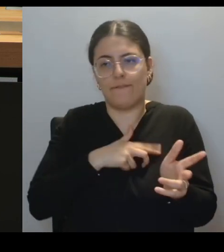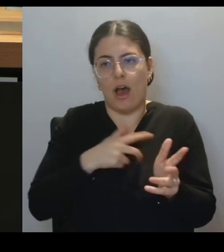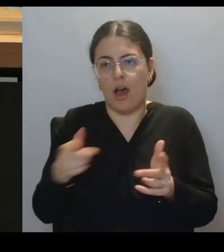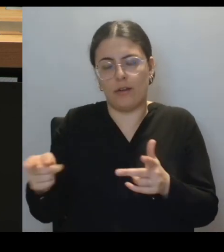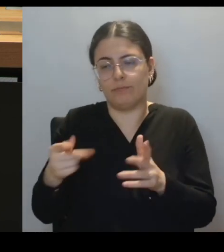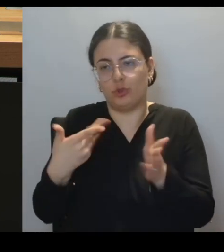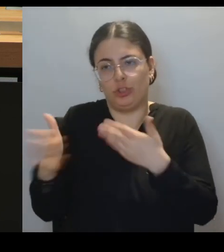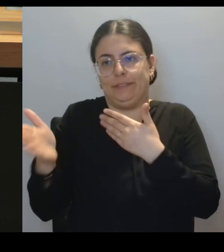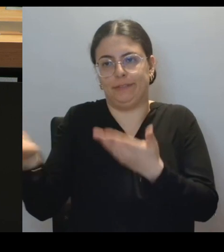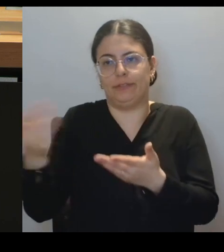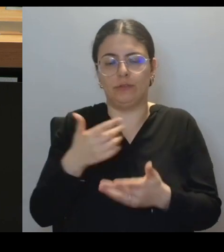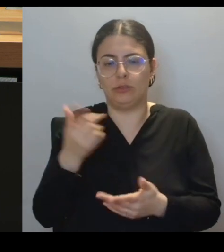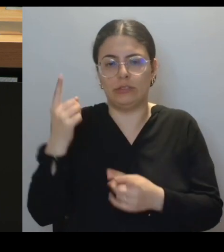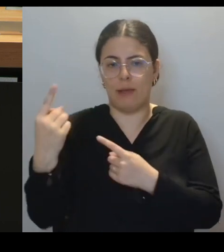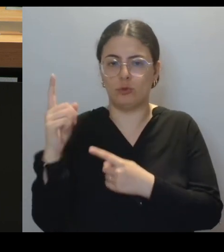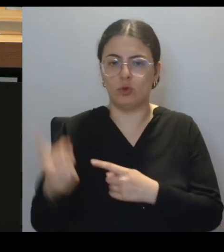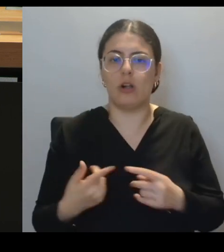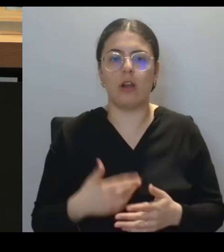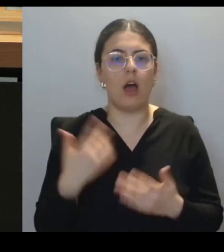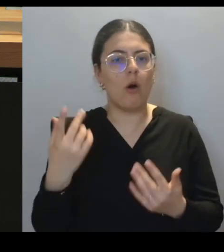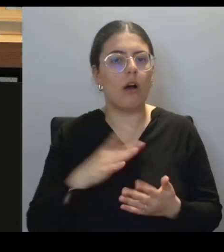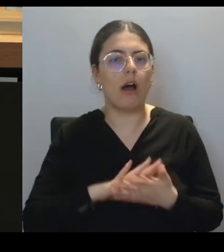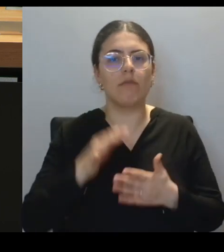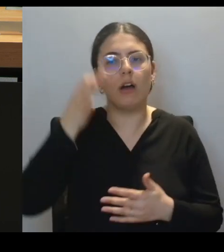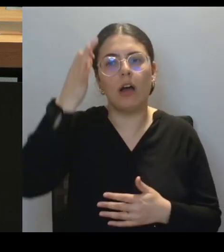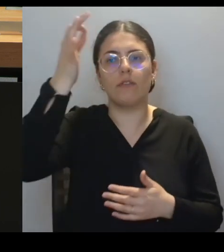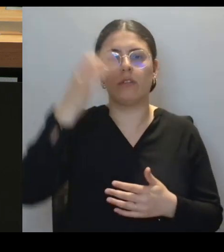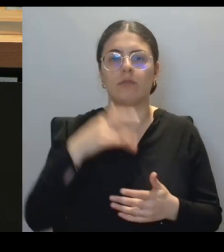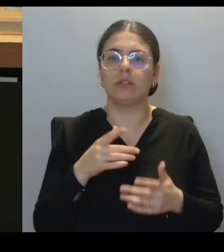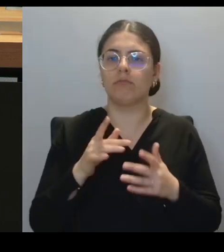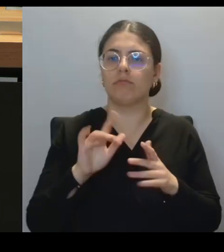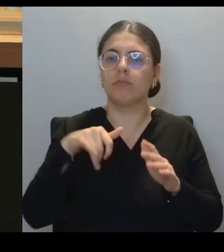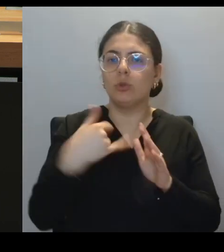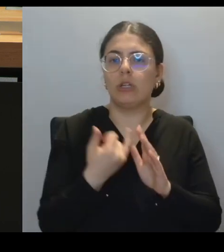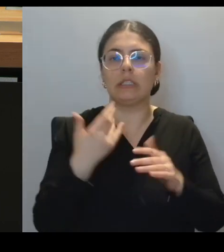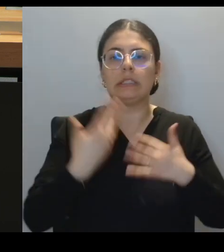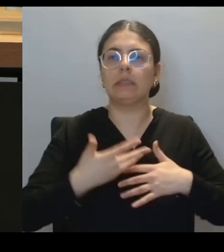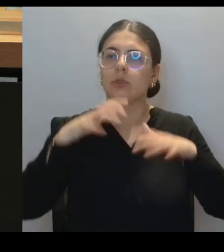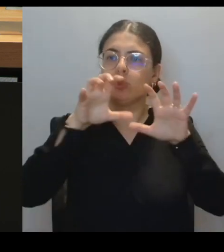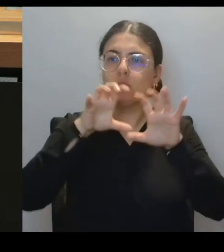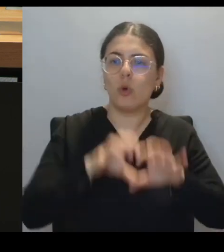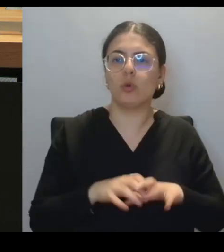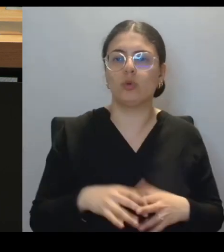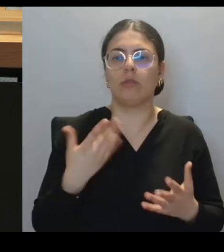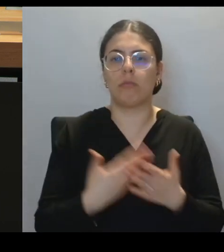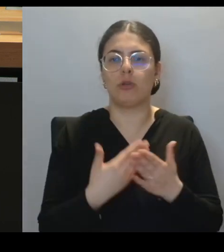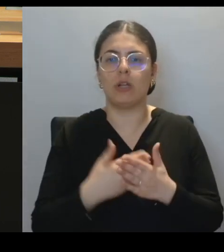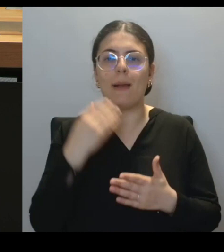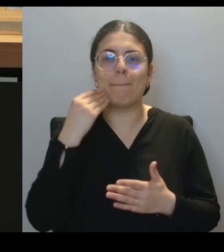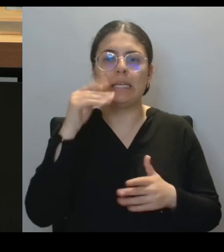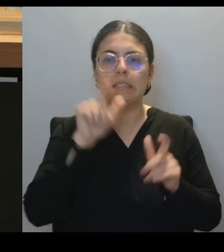Strukturen wie das Mietshaussyndikat, die man nutzen kann, wenn man will und wenn man die Ernsthaftigkeit mitbringt.